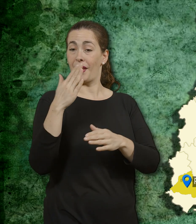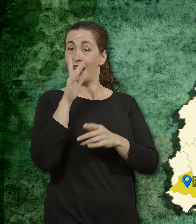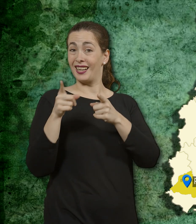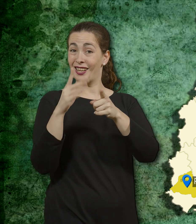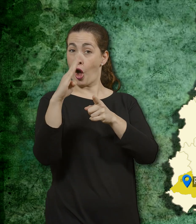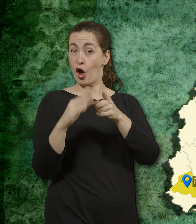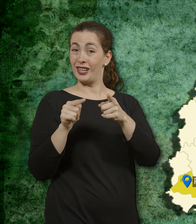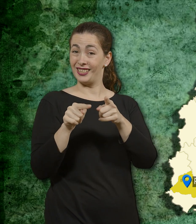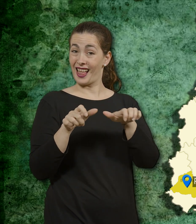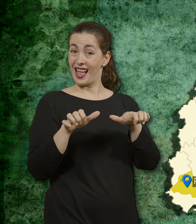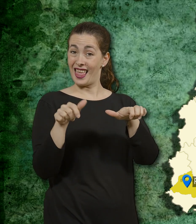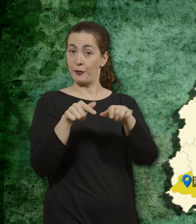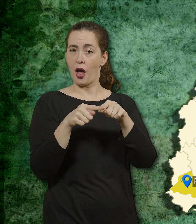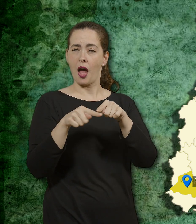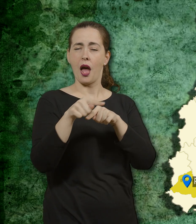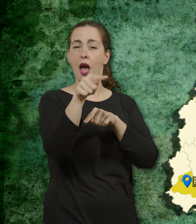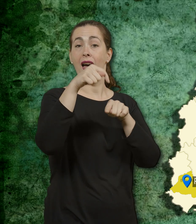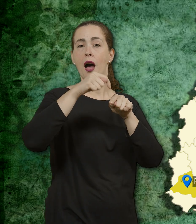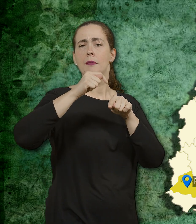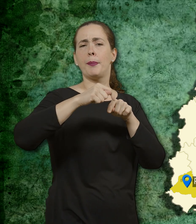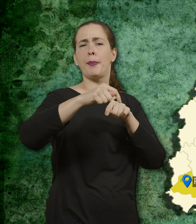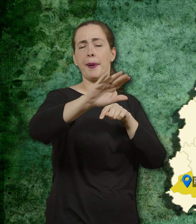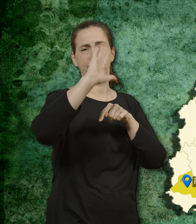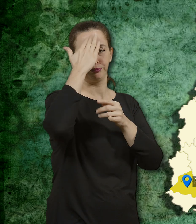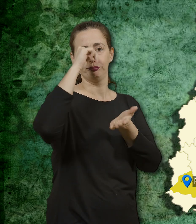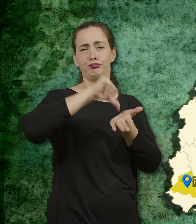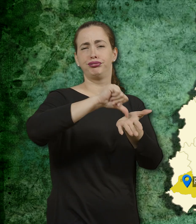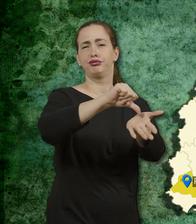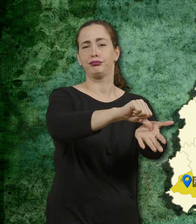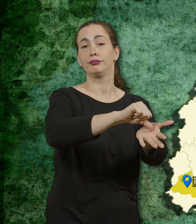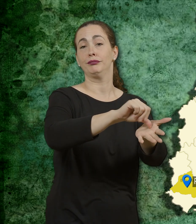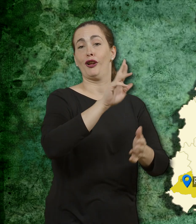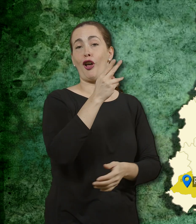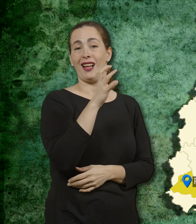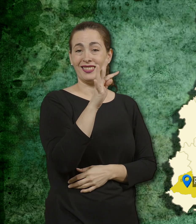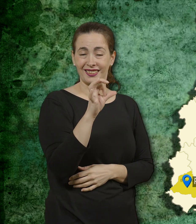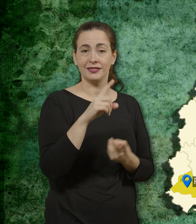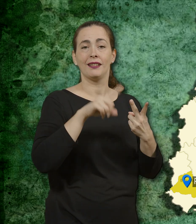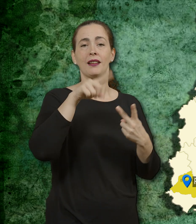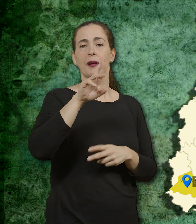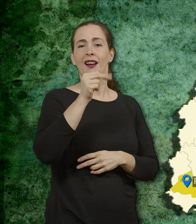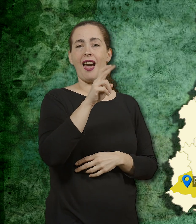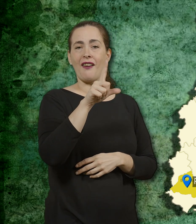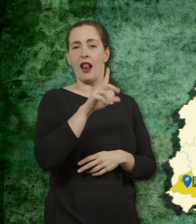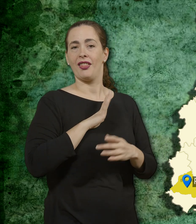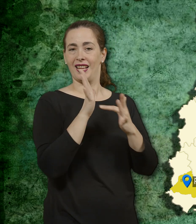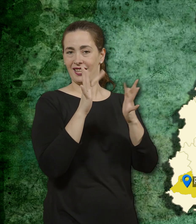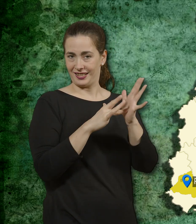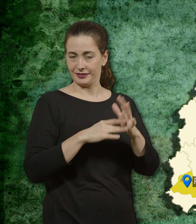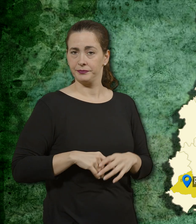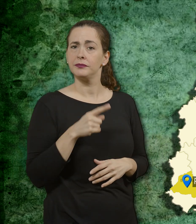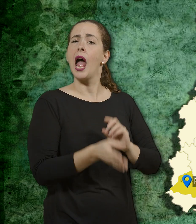on es troba els principals nuclis urbans de Roquetes i la Raval de Crist,